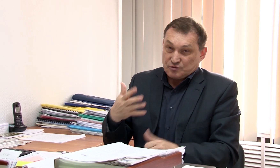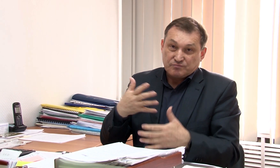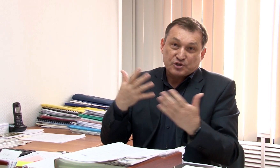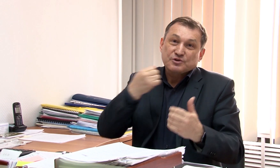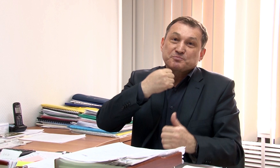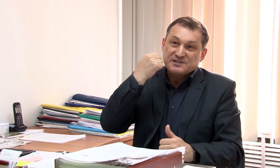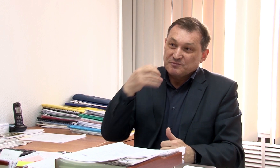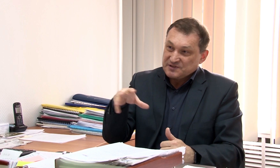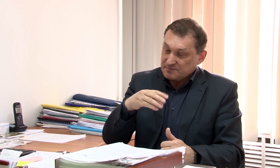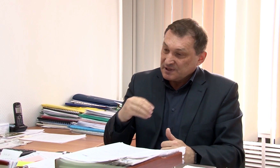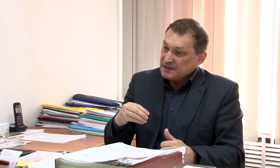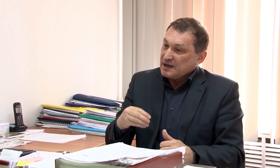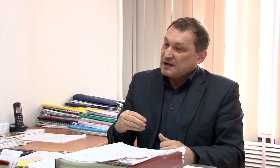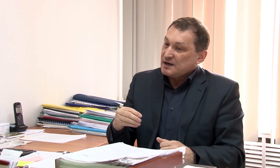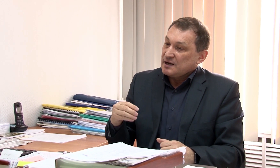Большое спасибо всем!